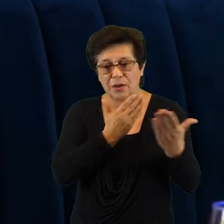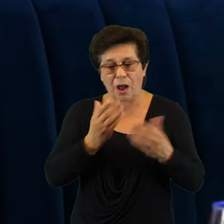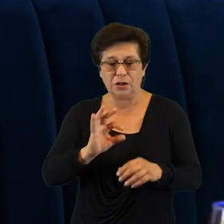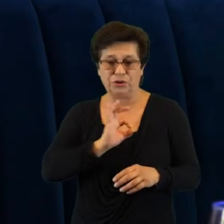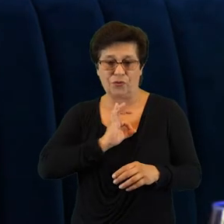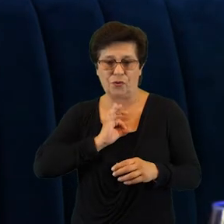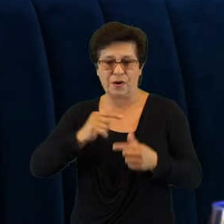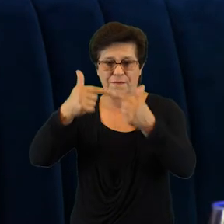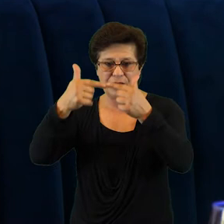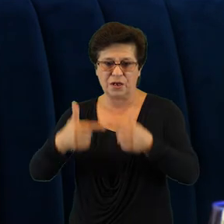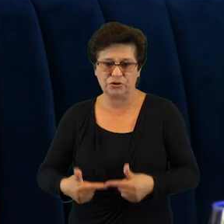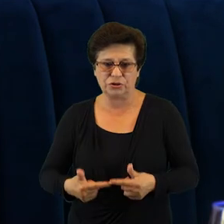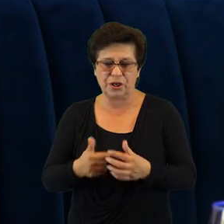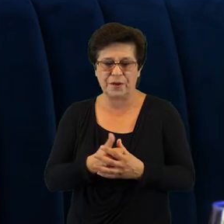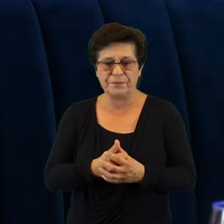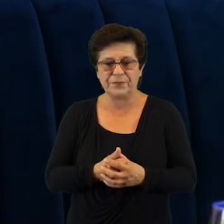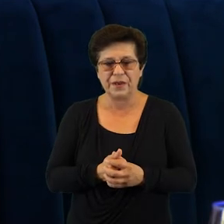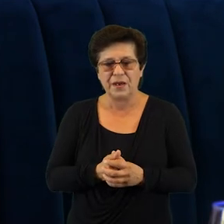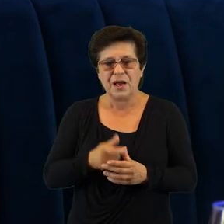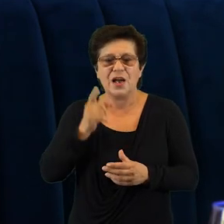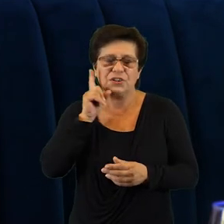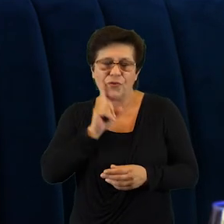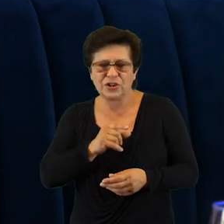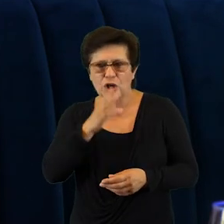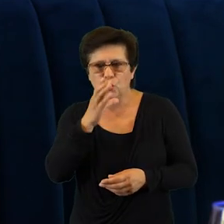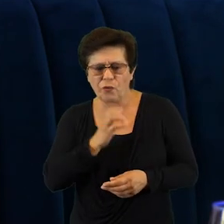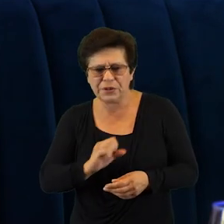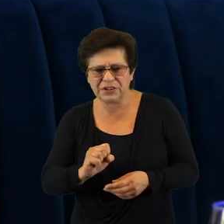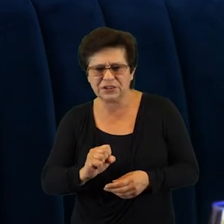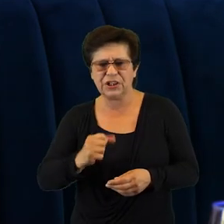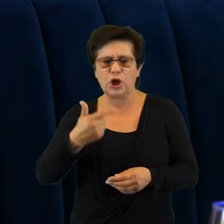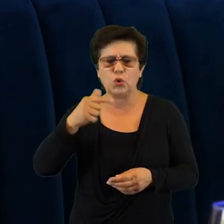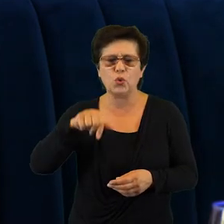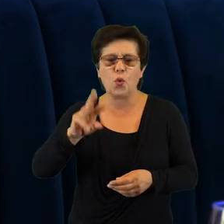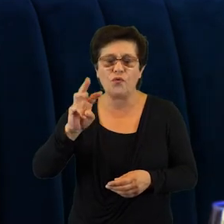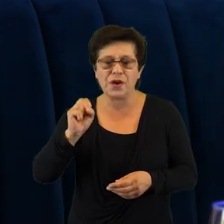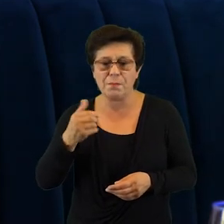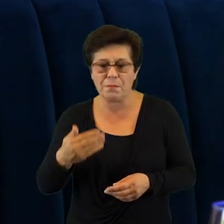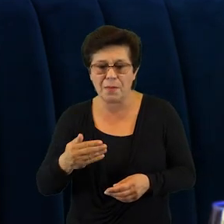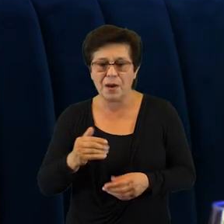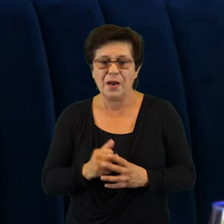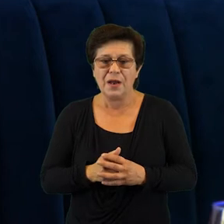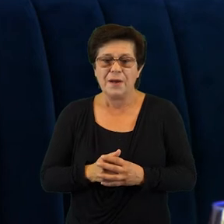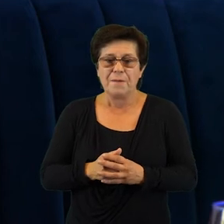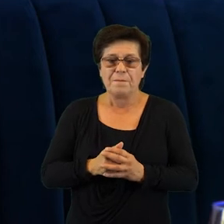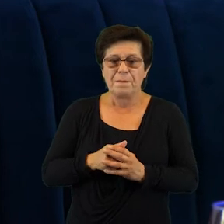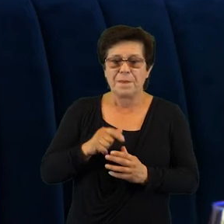Ponieważ, zwłaszcza Słonimski i Tuwim, mieli ogromny potencjał satyryczny,